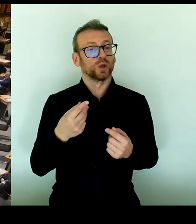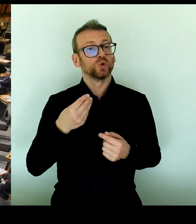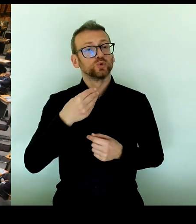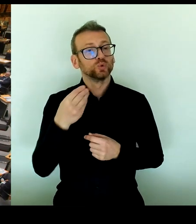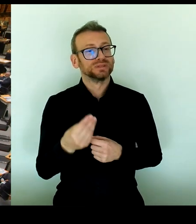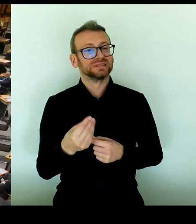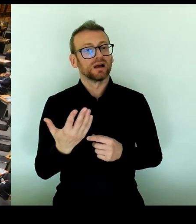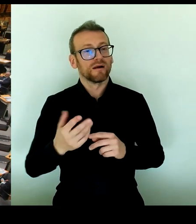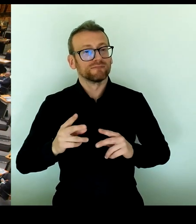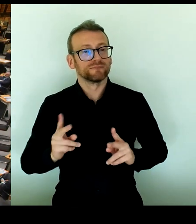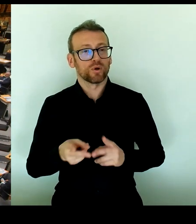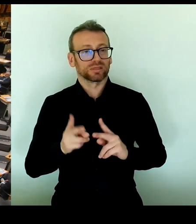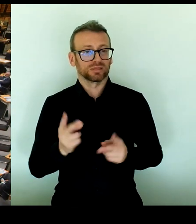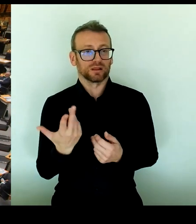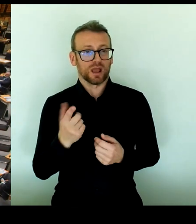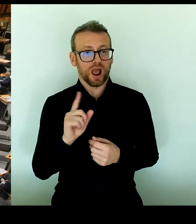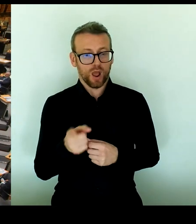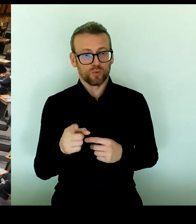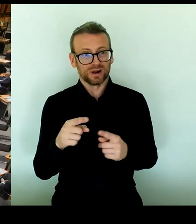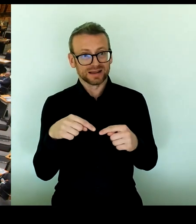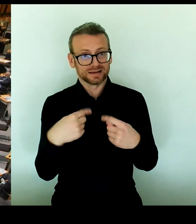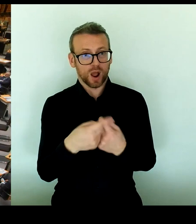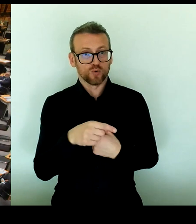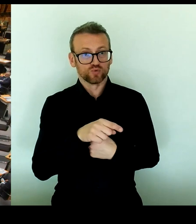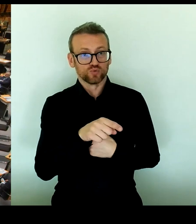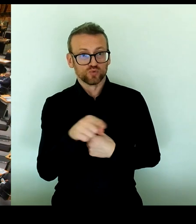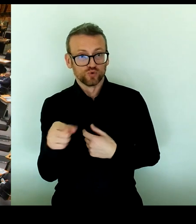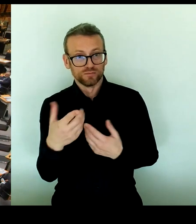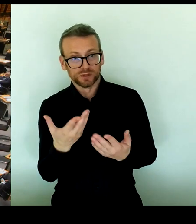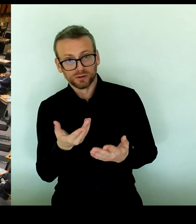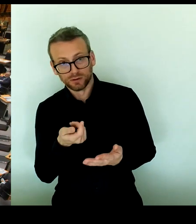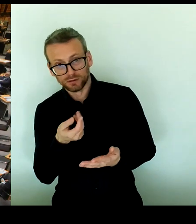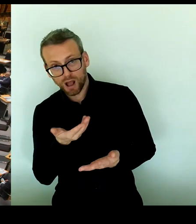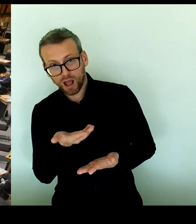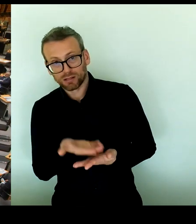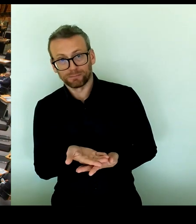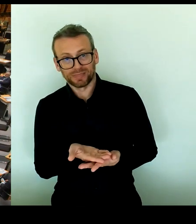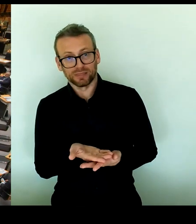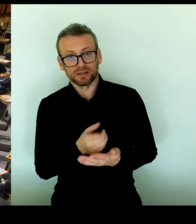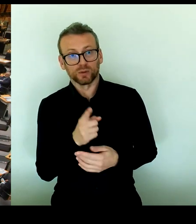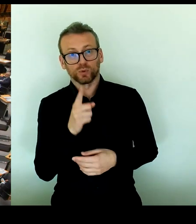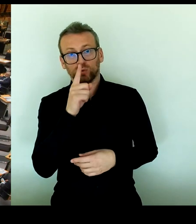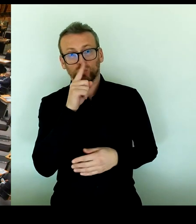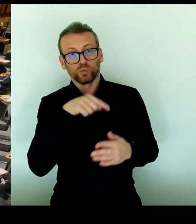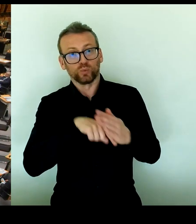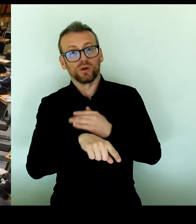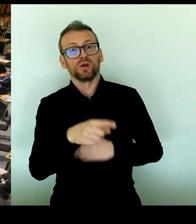nutzen, mich bei den Kollegen von der SPD und von der Linken zu bedanken für die wirklich gute Zusammenarbeit bis hierher